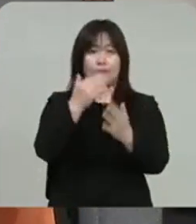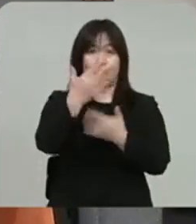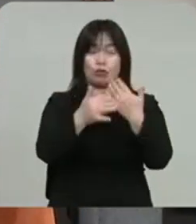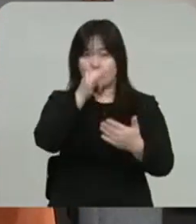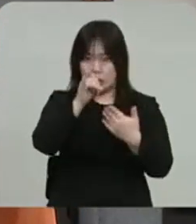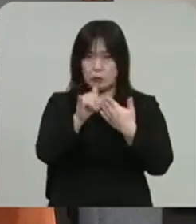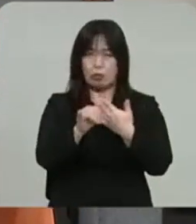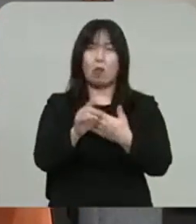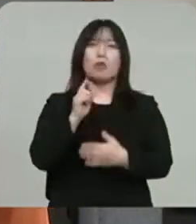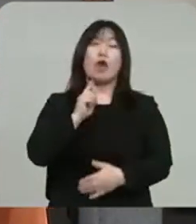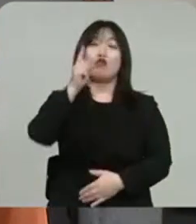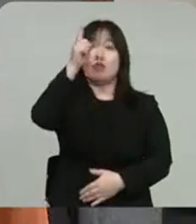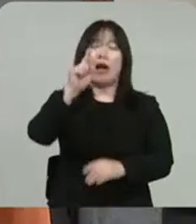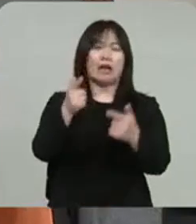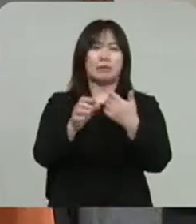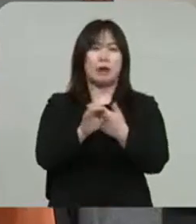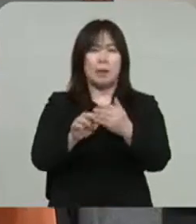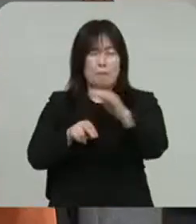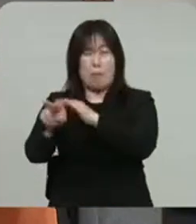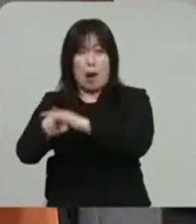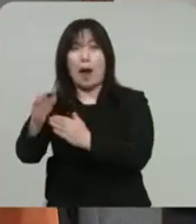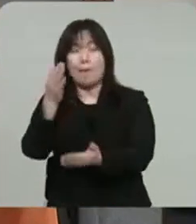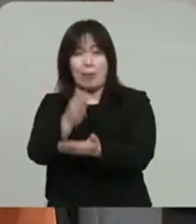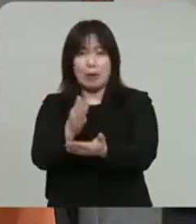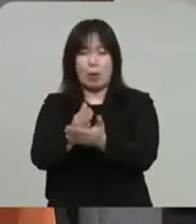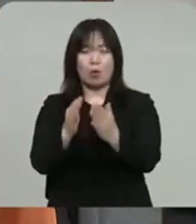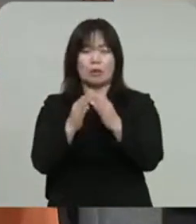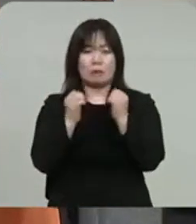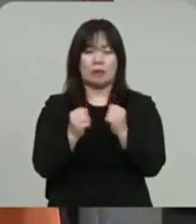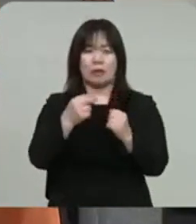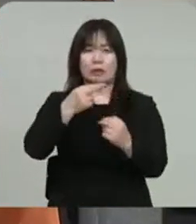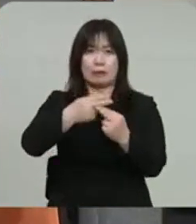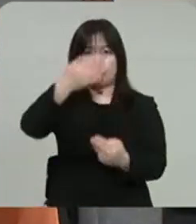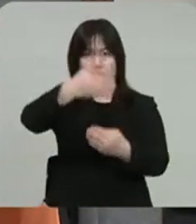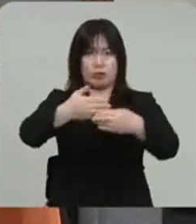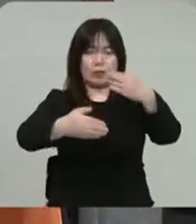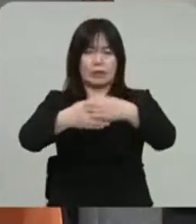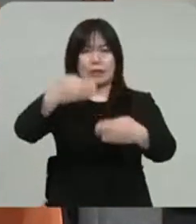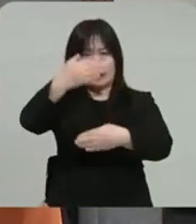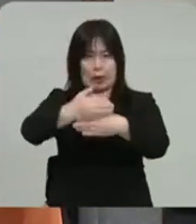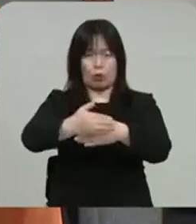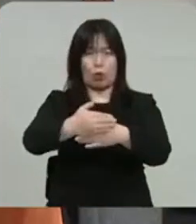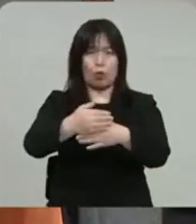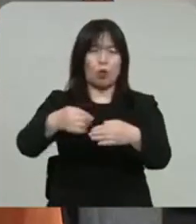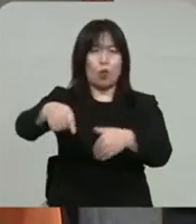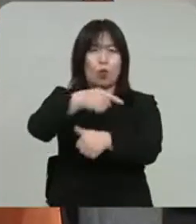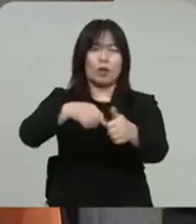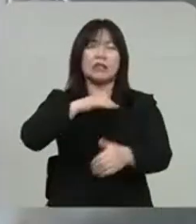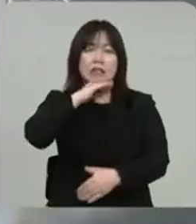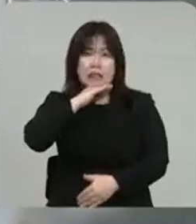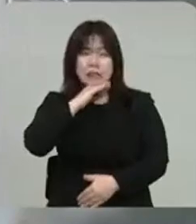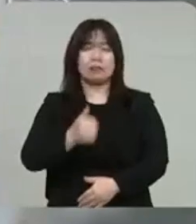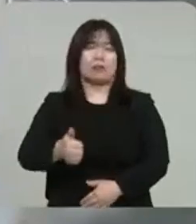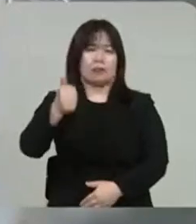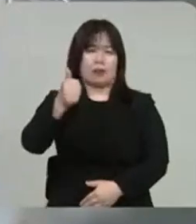집이 아니라면 무리한 대피보다 세대 내에서 창문을 닫고 화재 상황을 주시하며 대기...